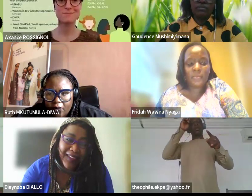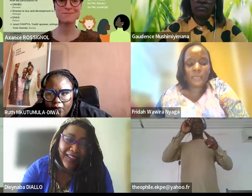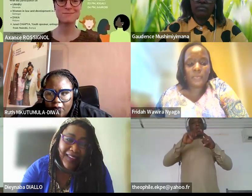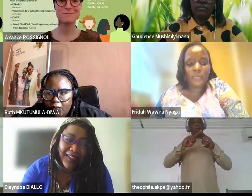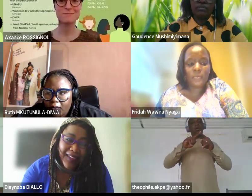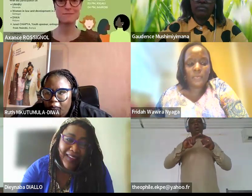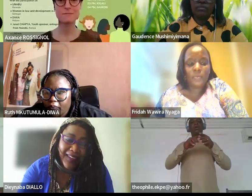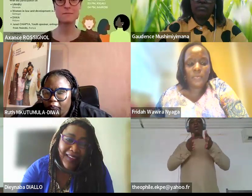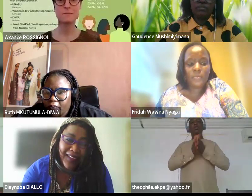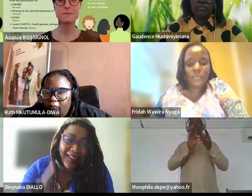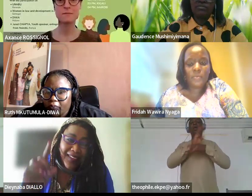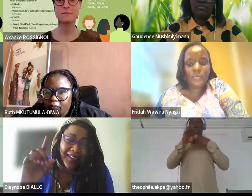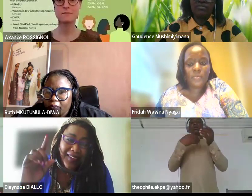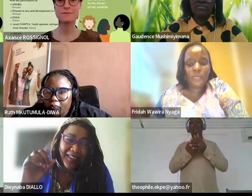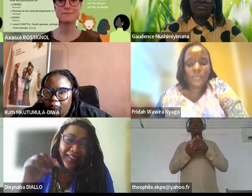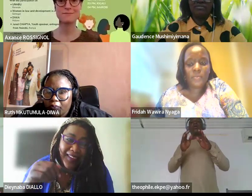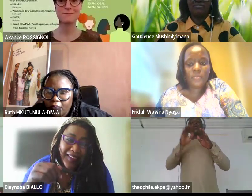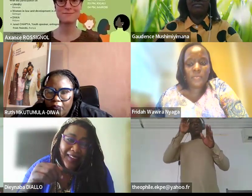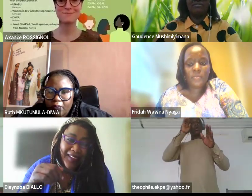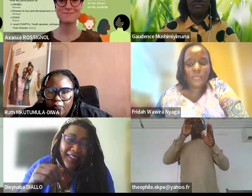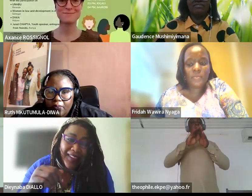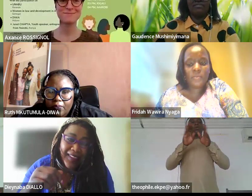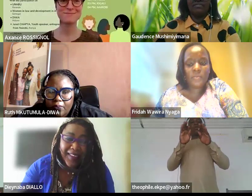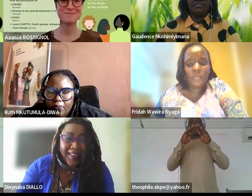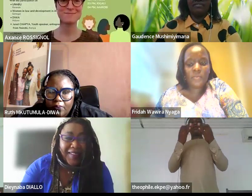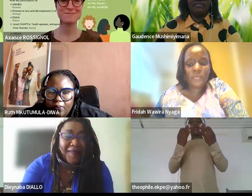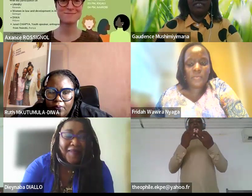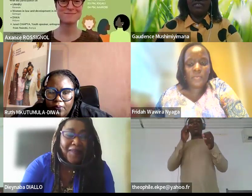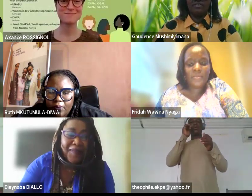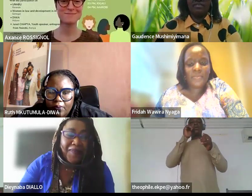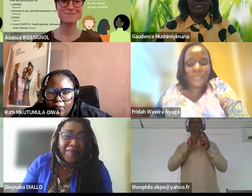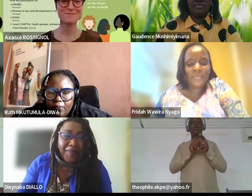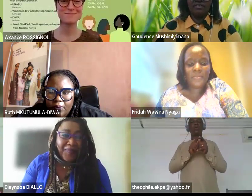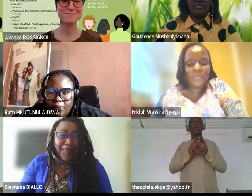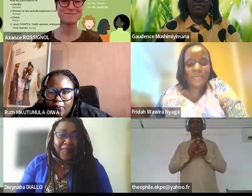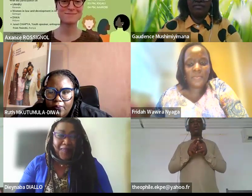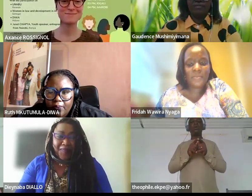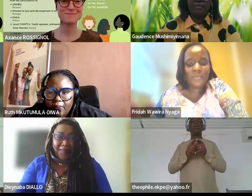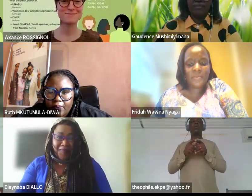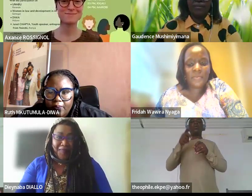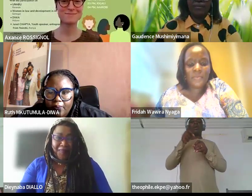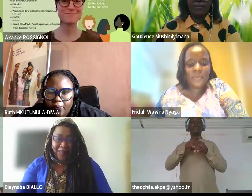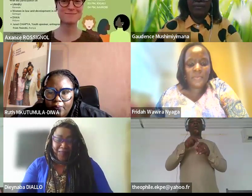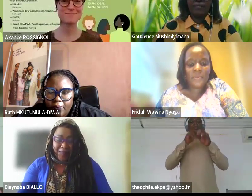vais faire une une photo de nos chers panélistes voilà